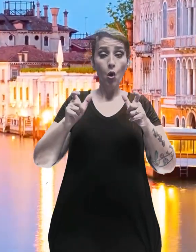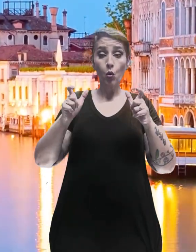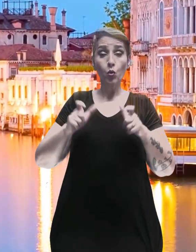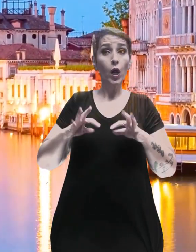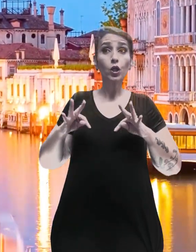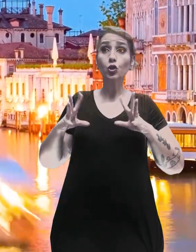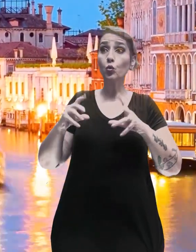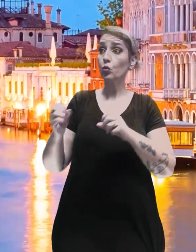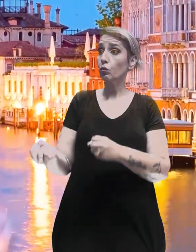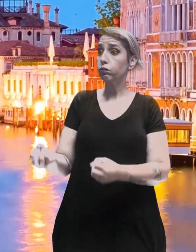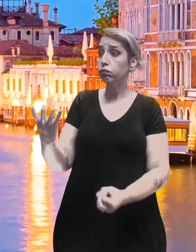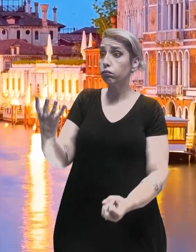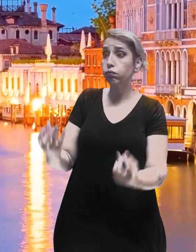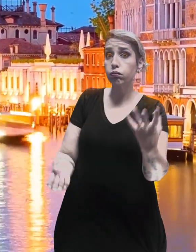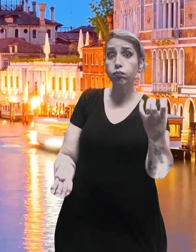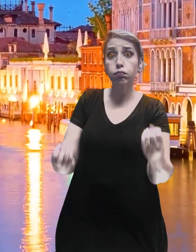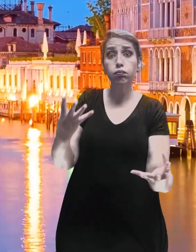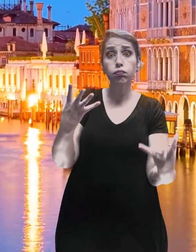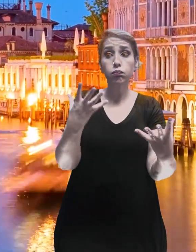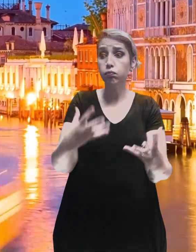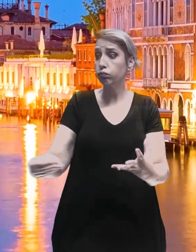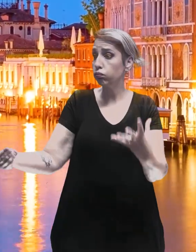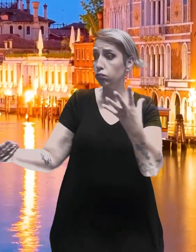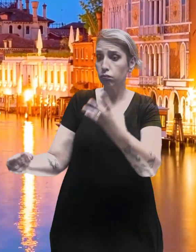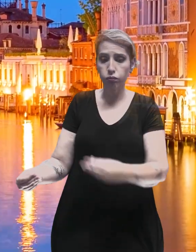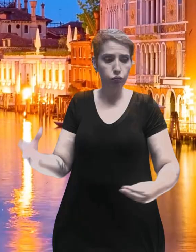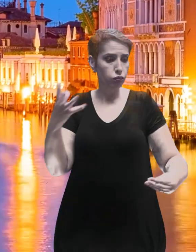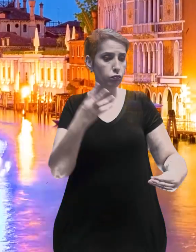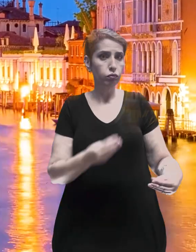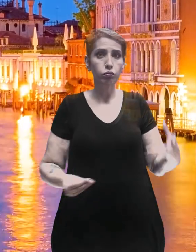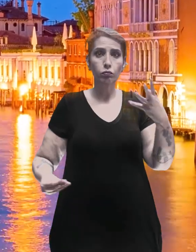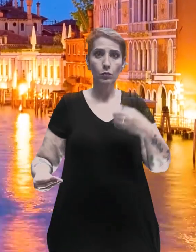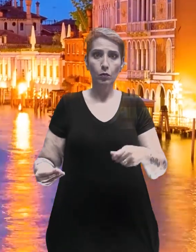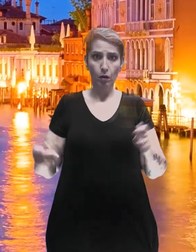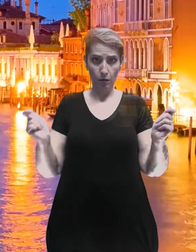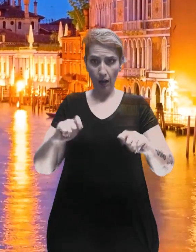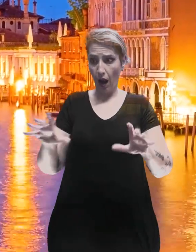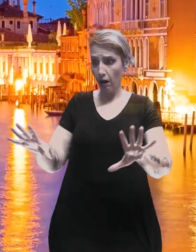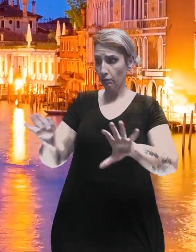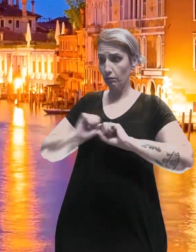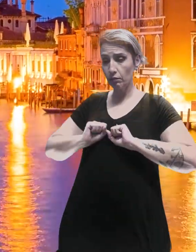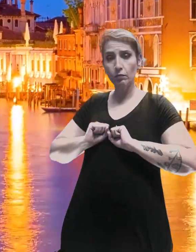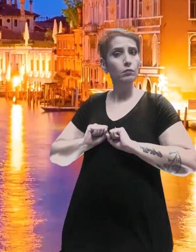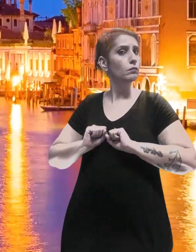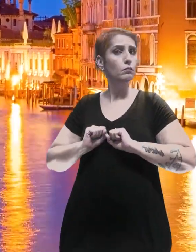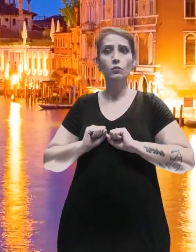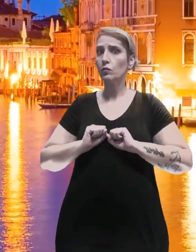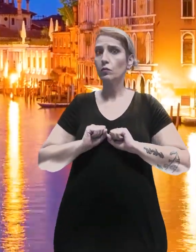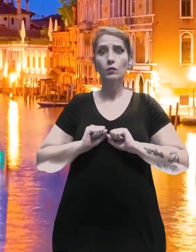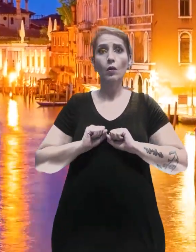O espaço... no qual tudo surge e desaparece. Não é algo que você possa adquirir,